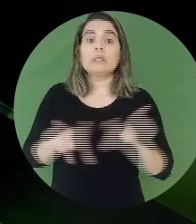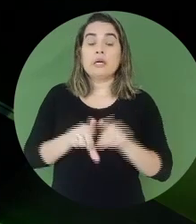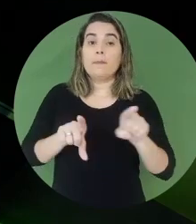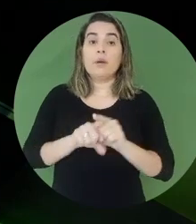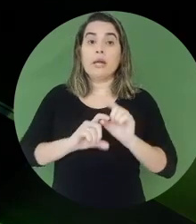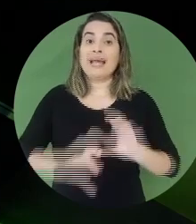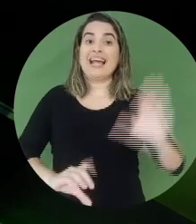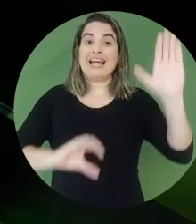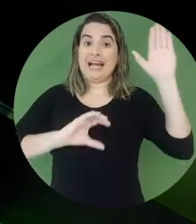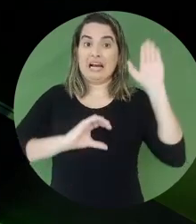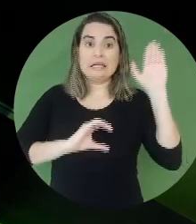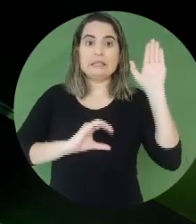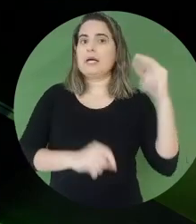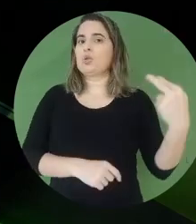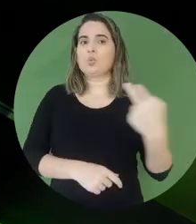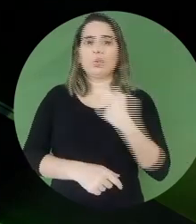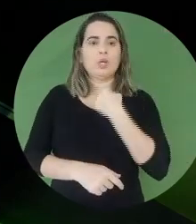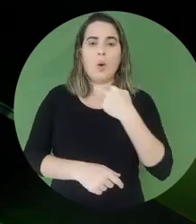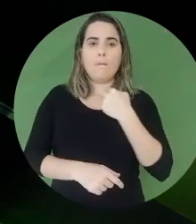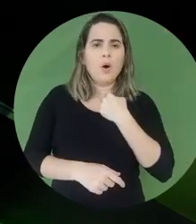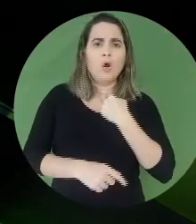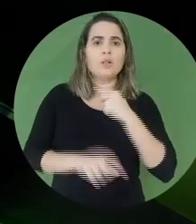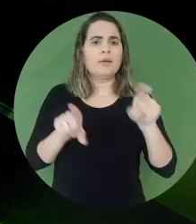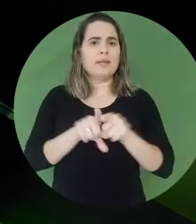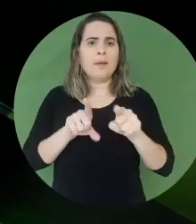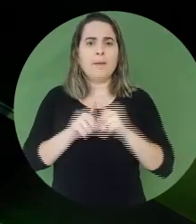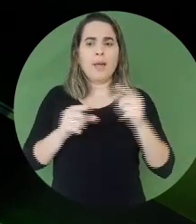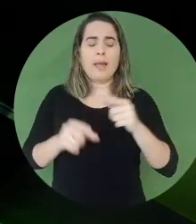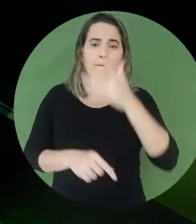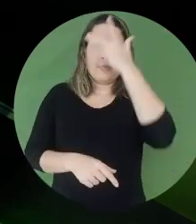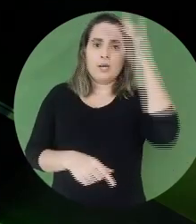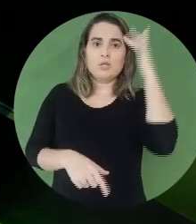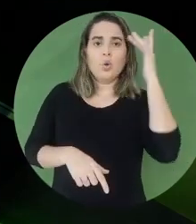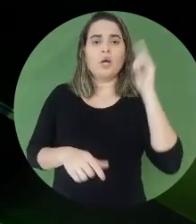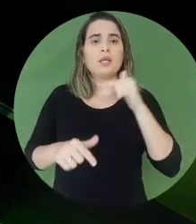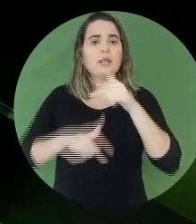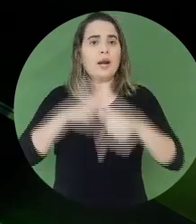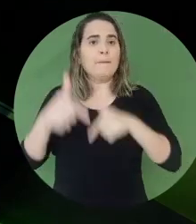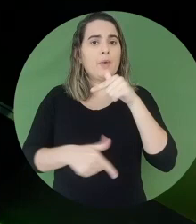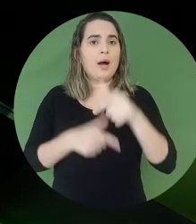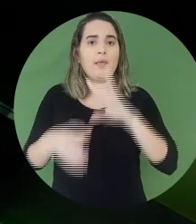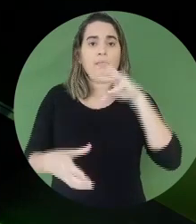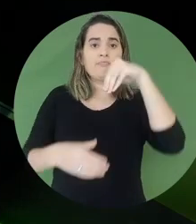Membro de diretório de partido político. Autoridade, agente policial e funcionário